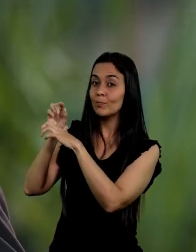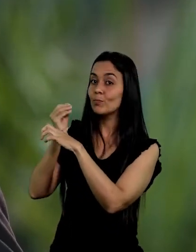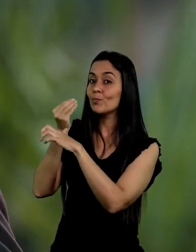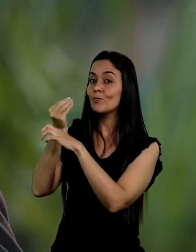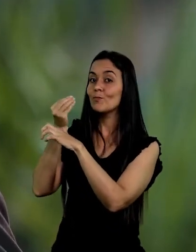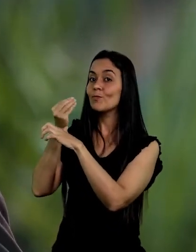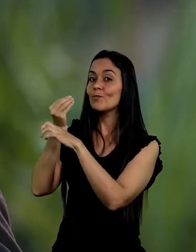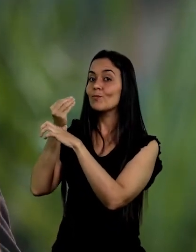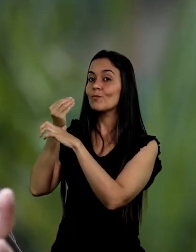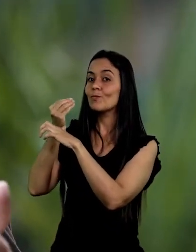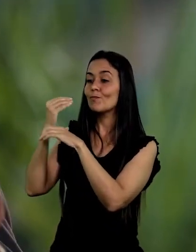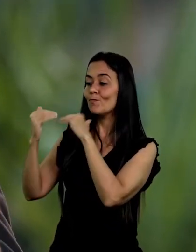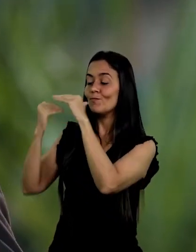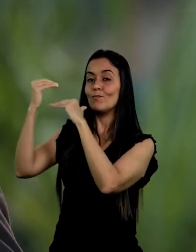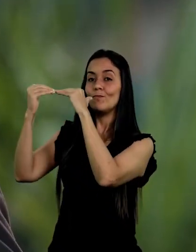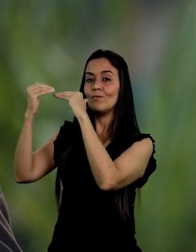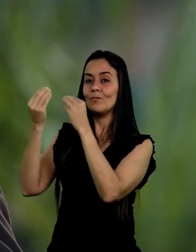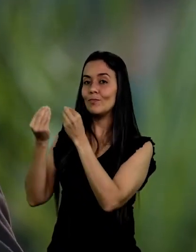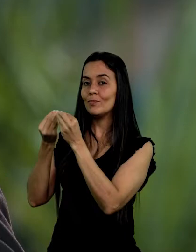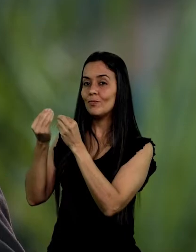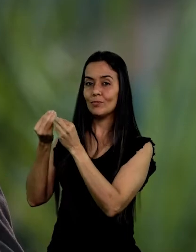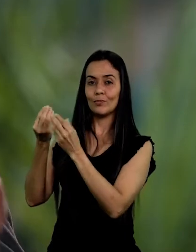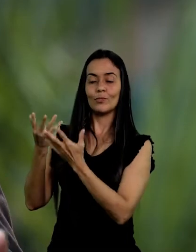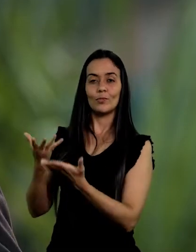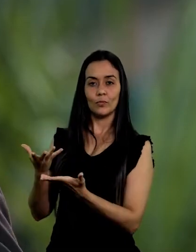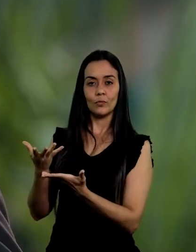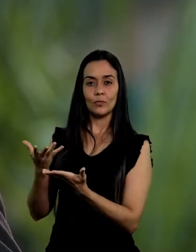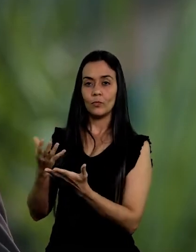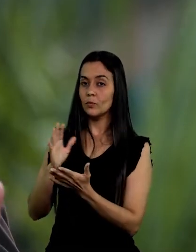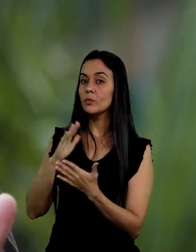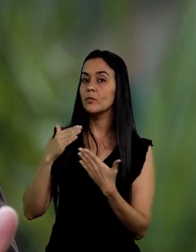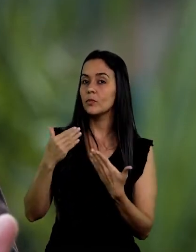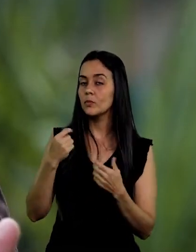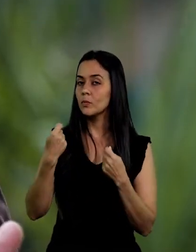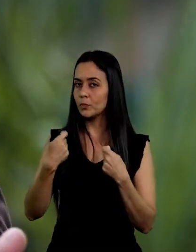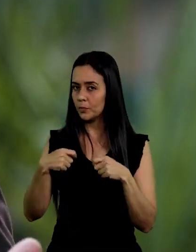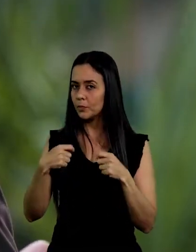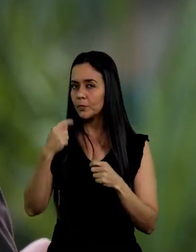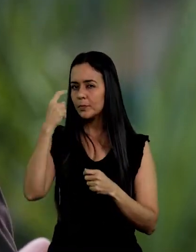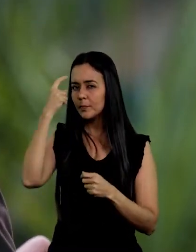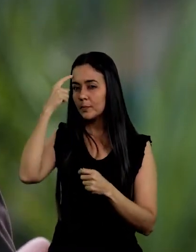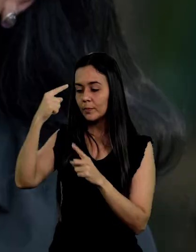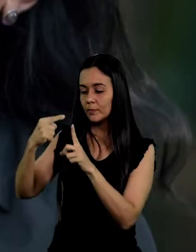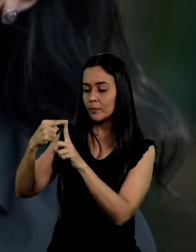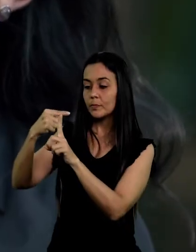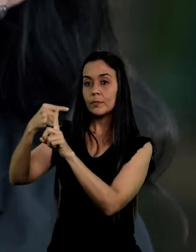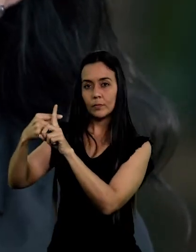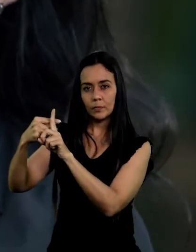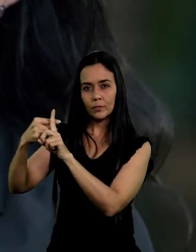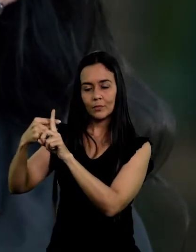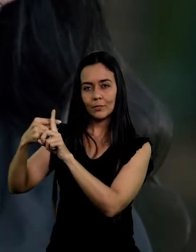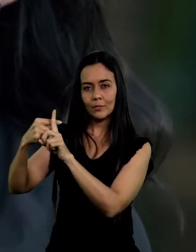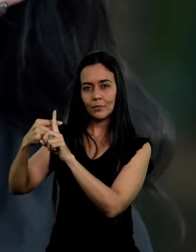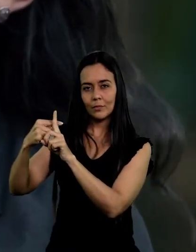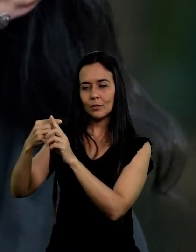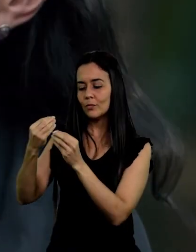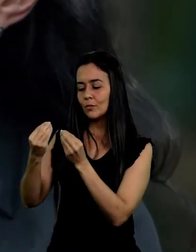Então, acho que esse, talvez, seja um dos frutos que a gente pode dizer que é positivo. E o valor do coletivo, né?